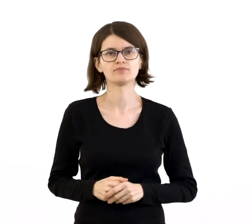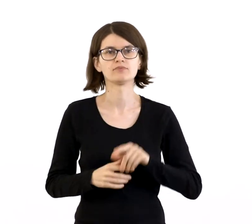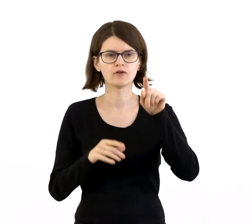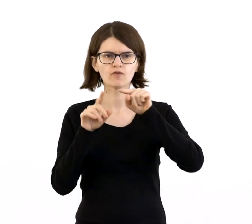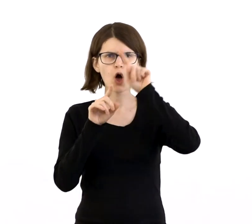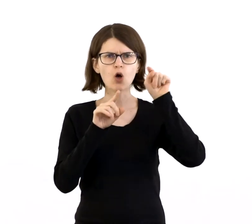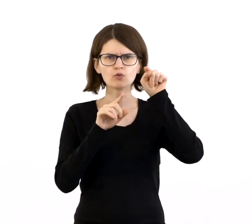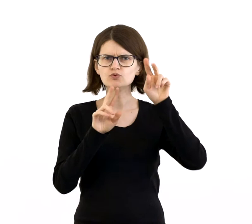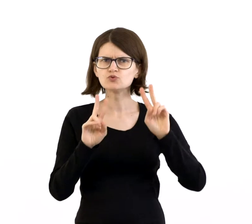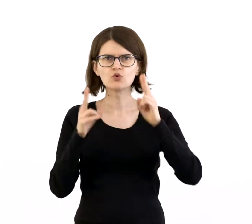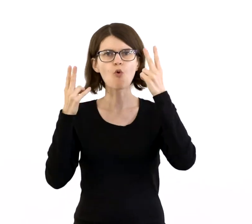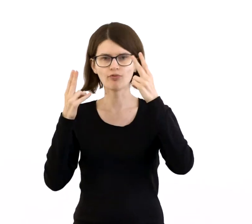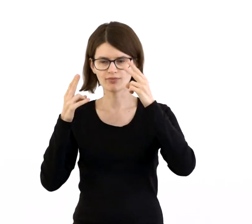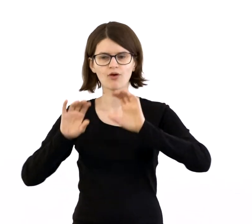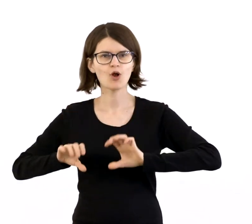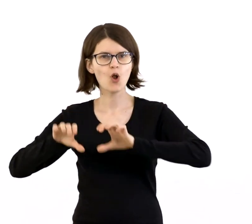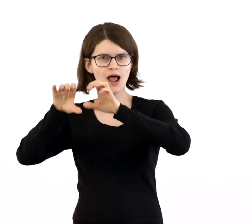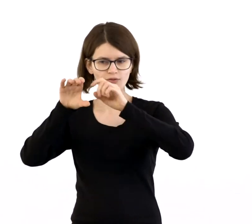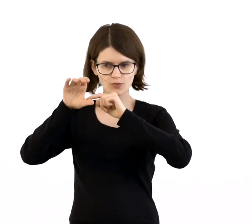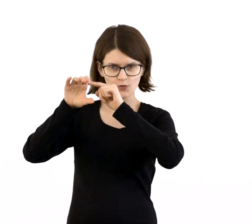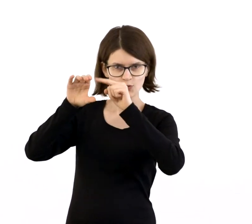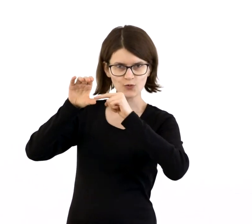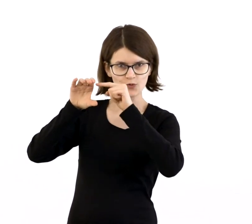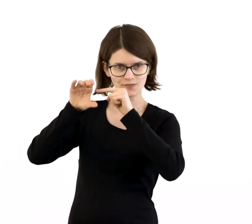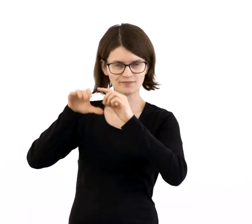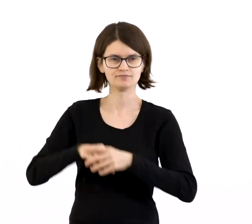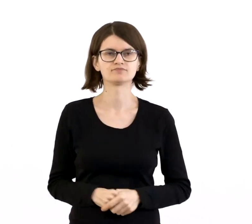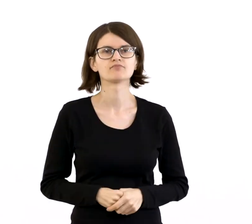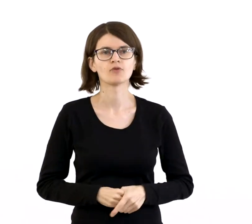Kształt woluty wywodzi się z rolowanej nad wejściem maty.